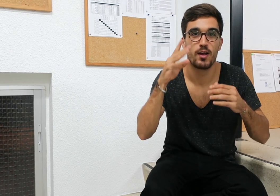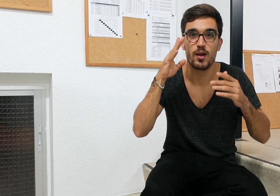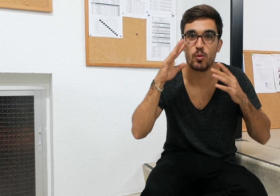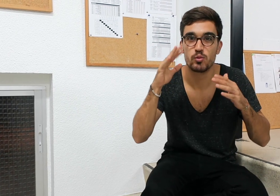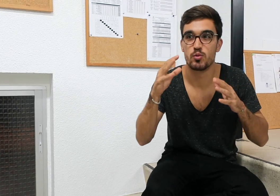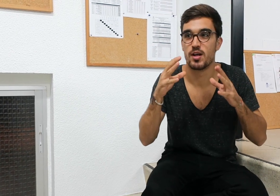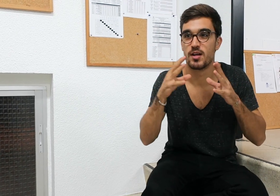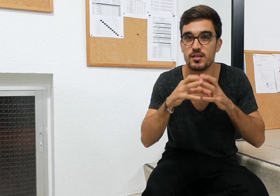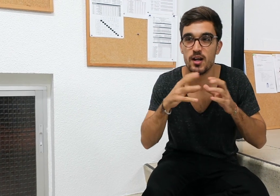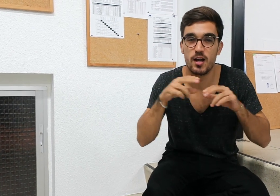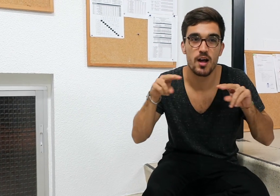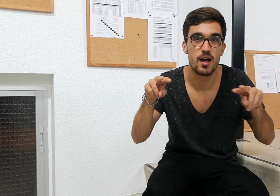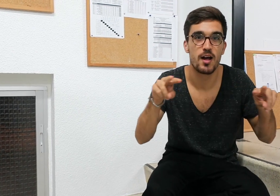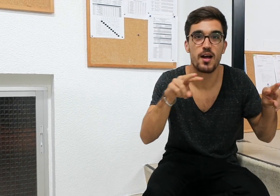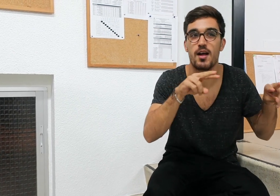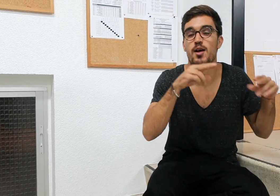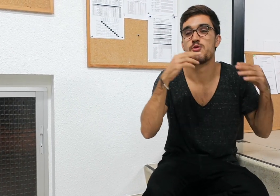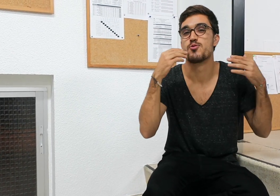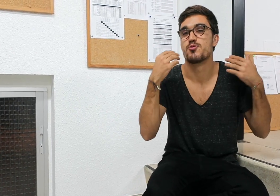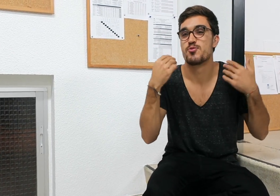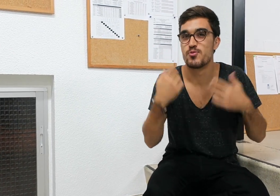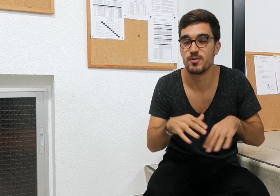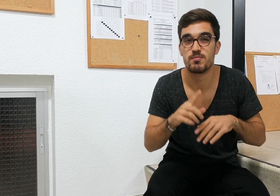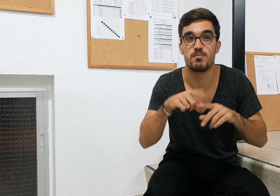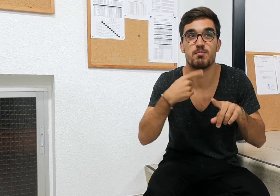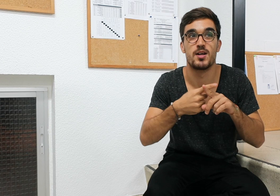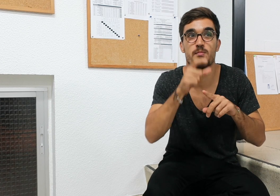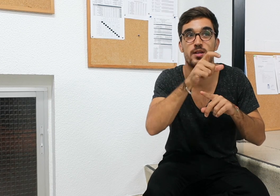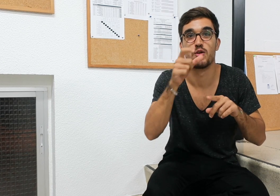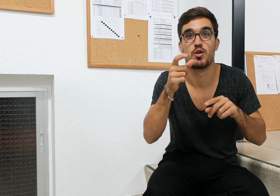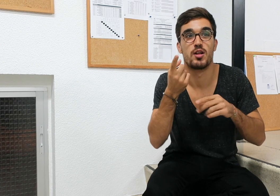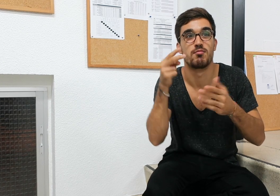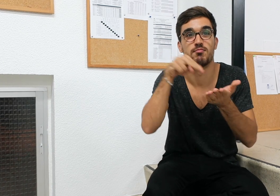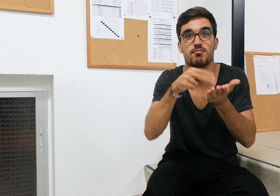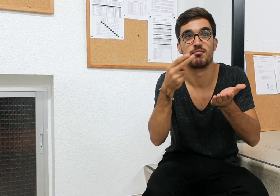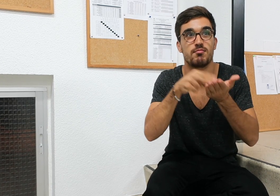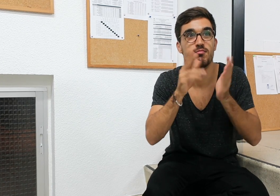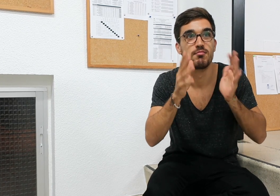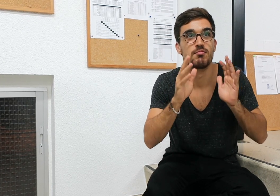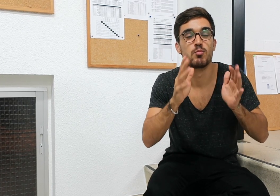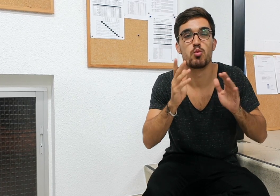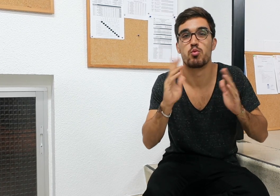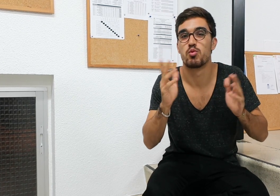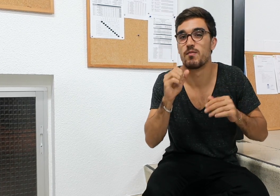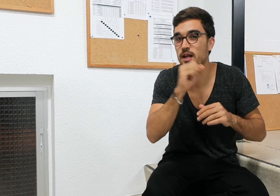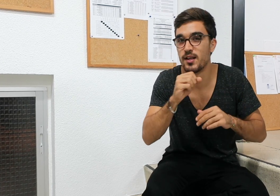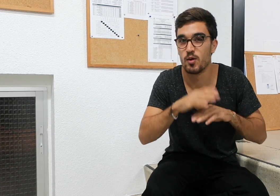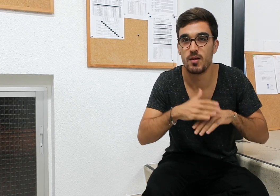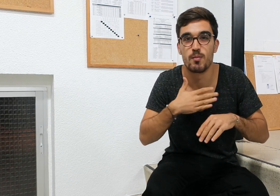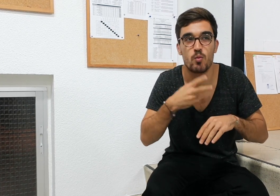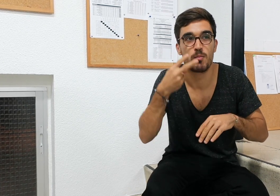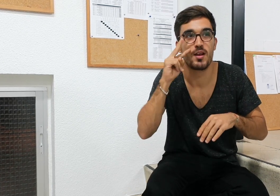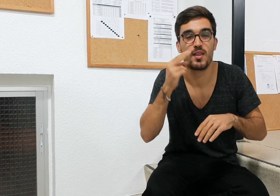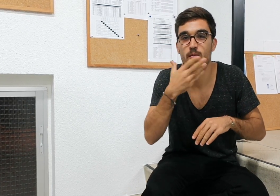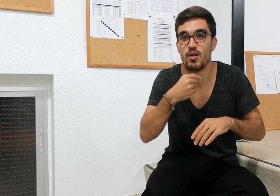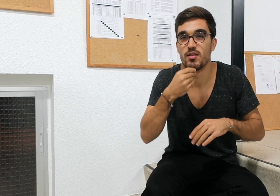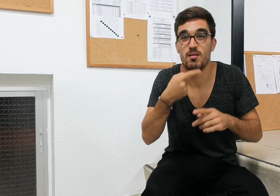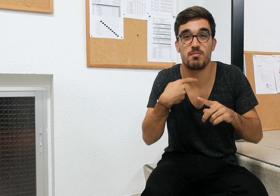con ilusión, ganas,... Además las ponencias han sido maravillosas, para mí ha sido una experiencia bonita.